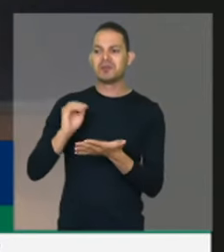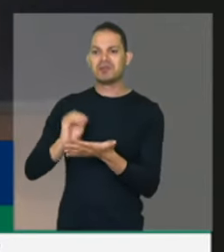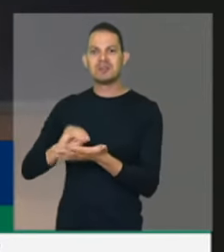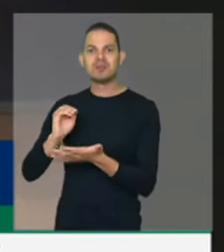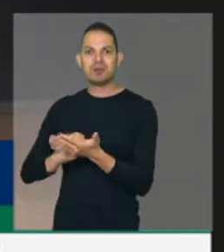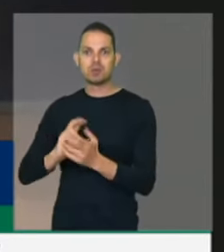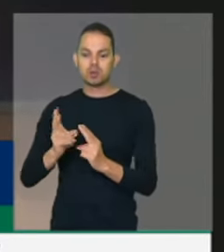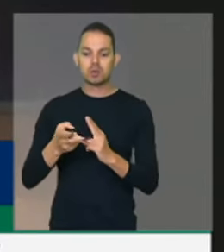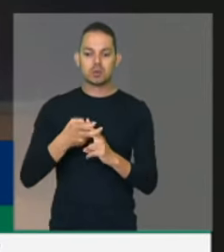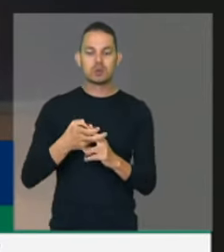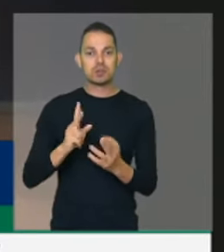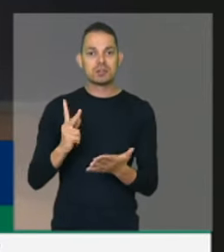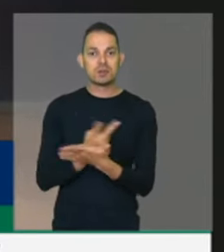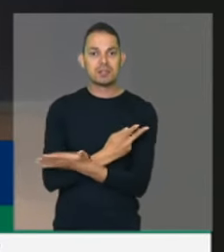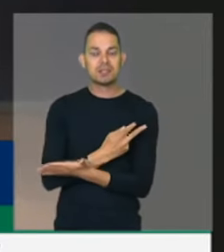TUDO GRITA NO SUS. QUE JÁ 80% DA POPULAÇÃO DEPENDE ÚNICA